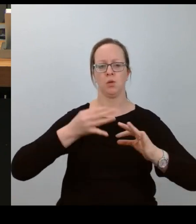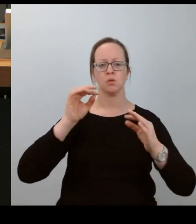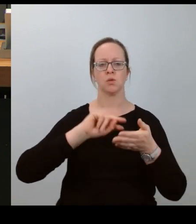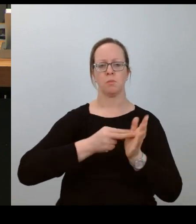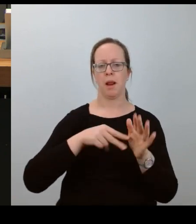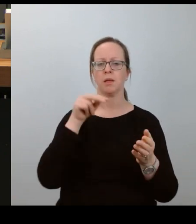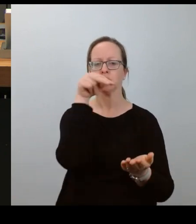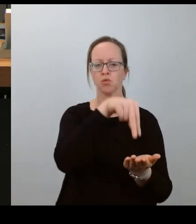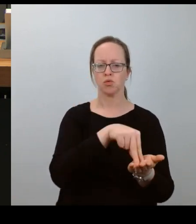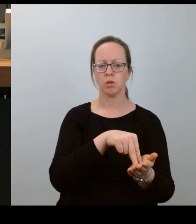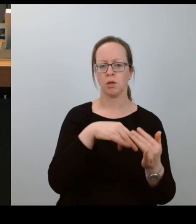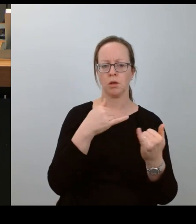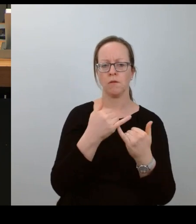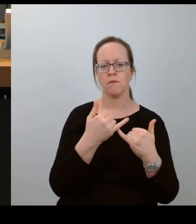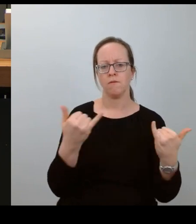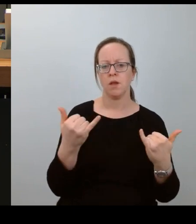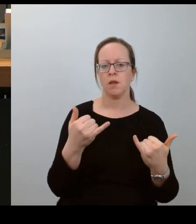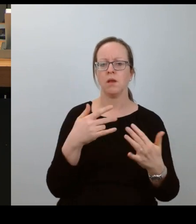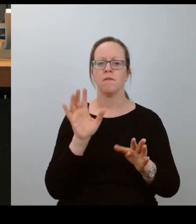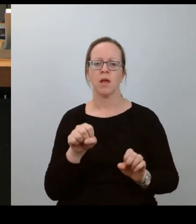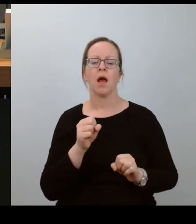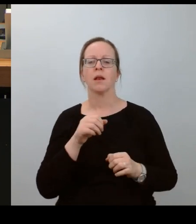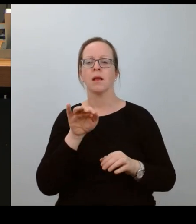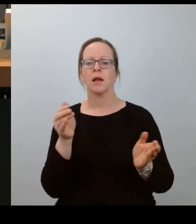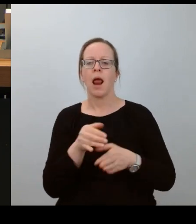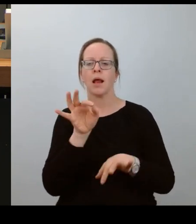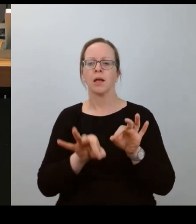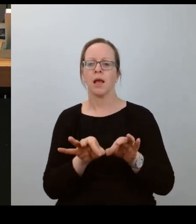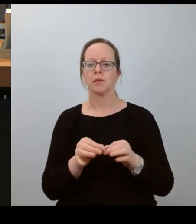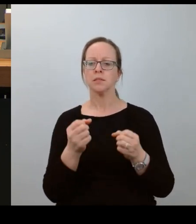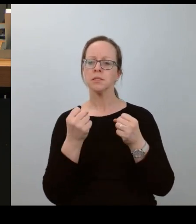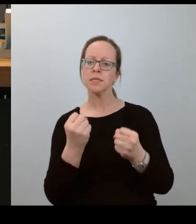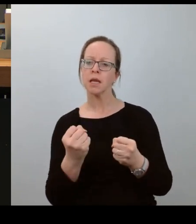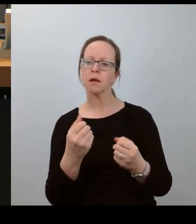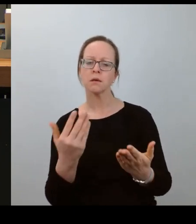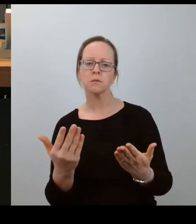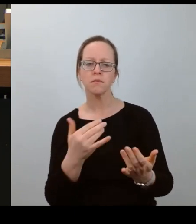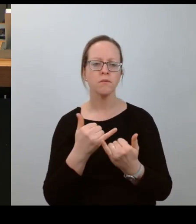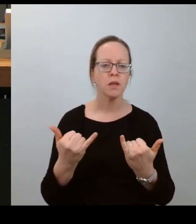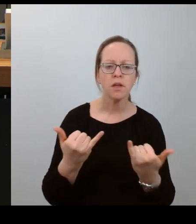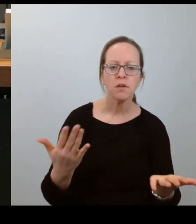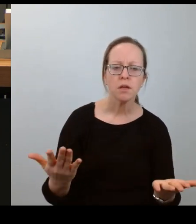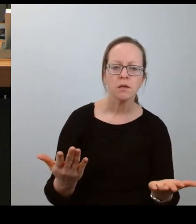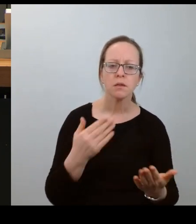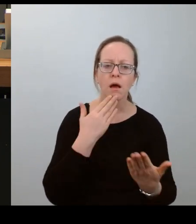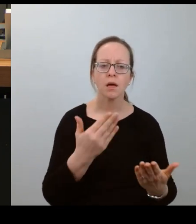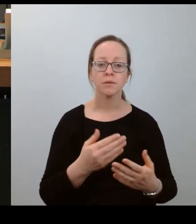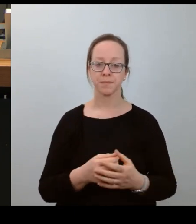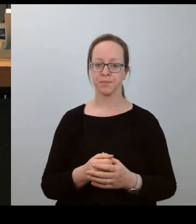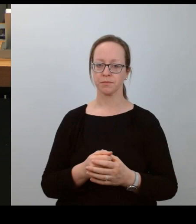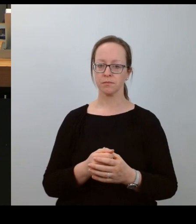dann wäre der Finanzsenator in erster Linie zuständig. Fachlich zuständig für die Sicherung der Kleingärten ist Frau Jarasch als zuständige Senatorin.